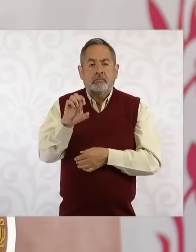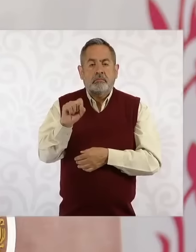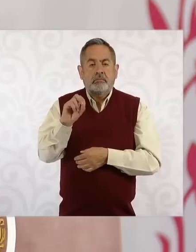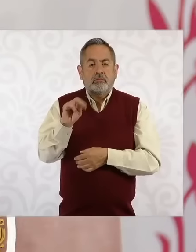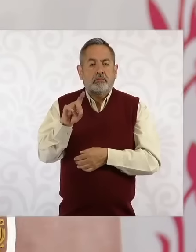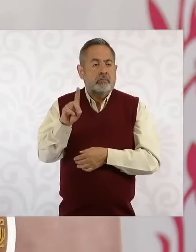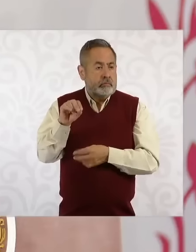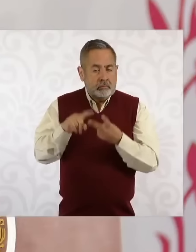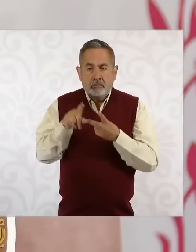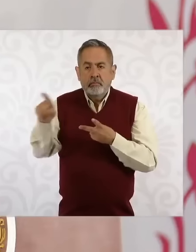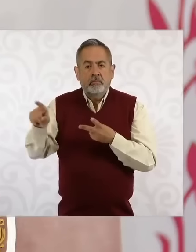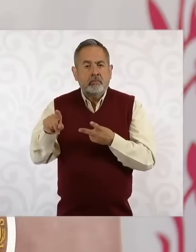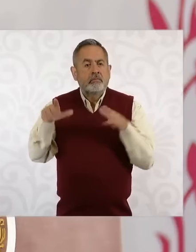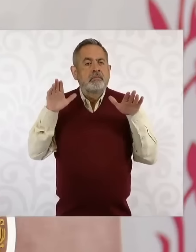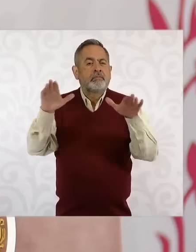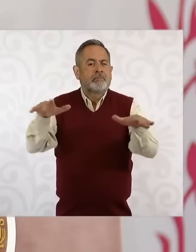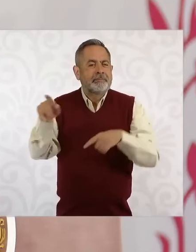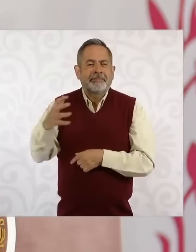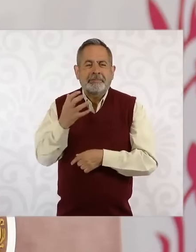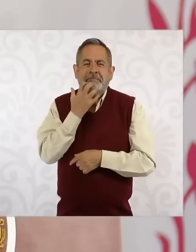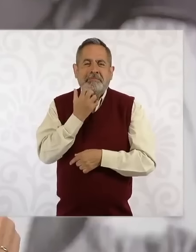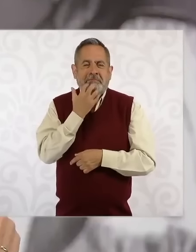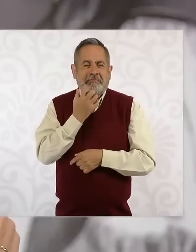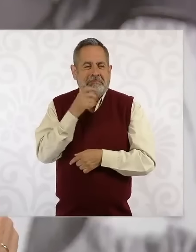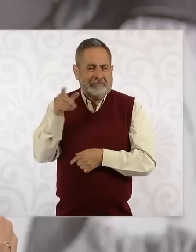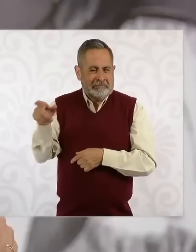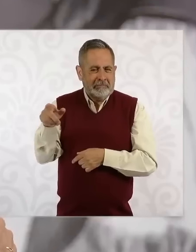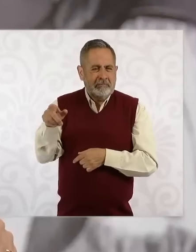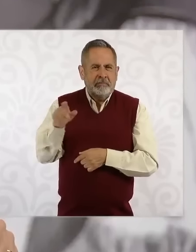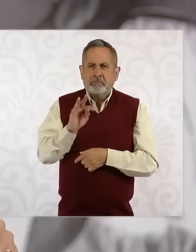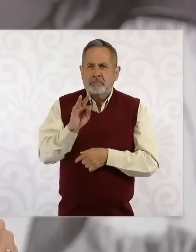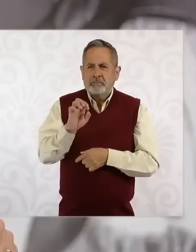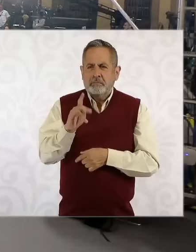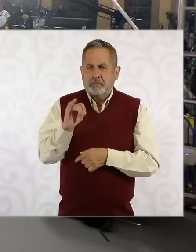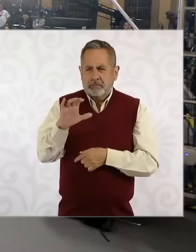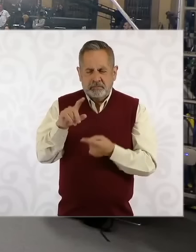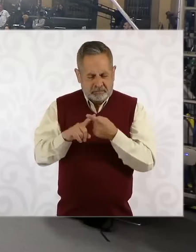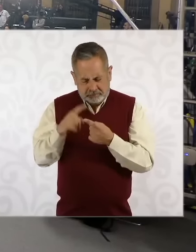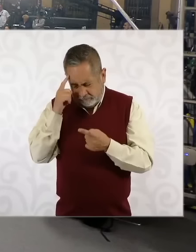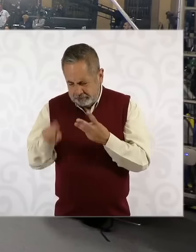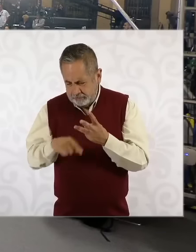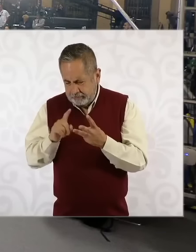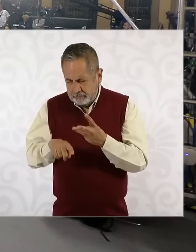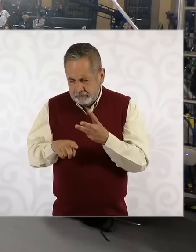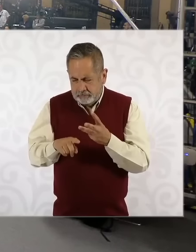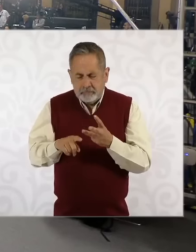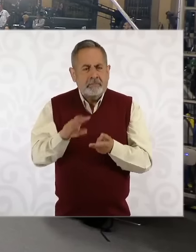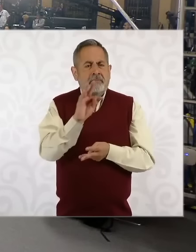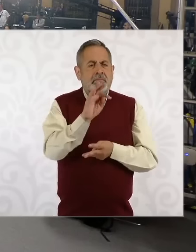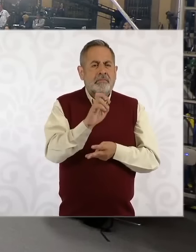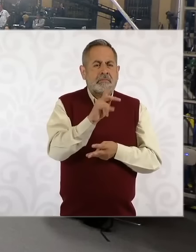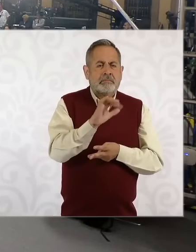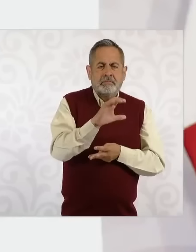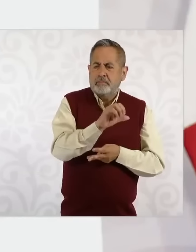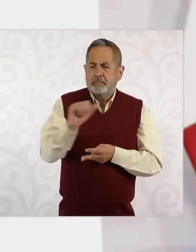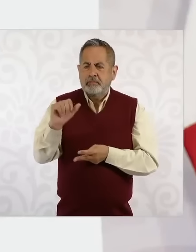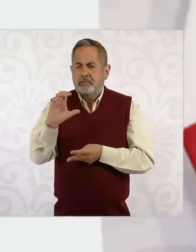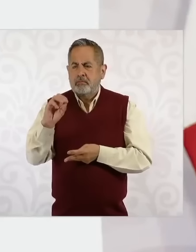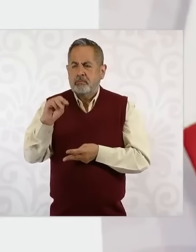en una de las carreteras de Guadalajara, de la de Tepic, Compostela en Ayarit y estamos utilizando